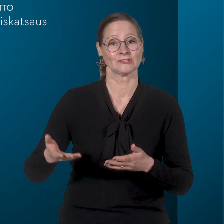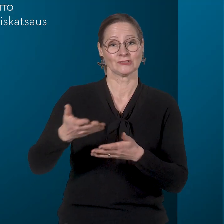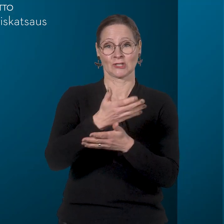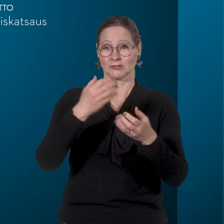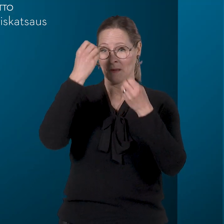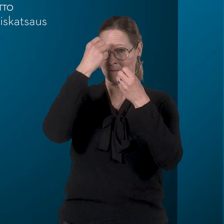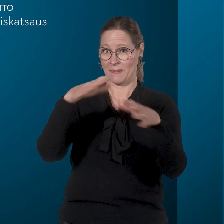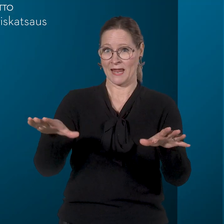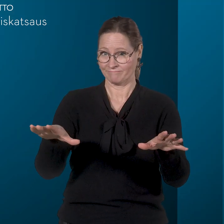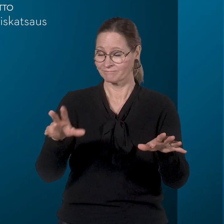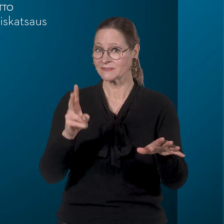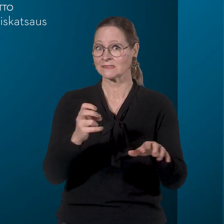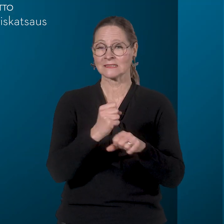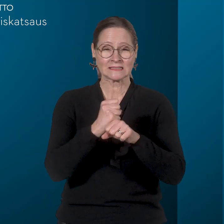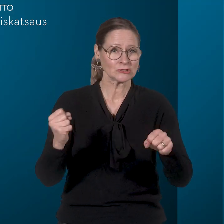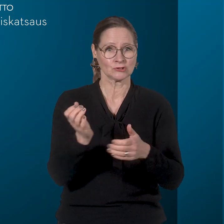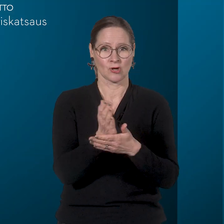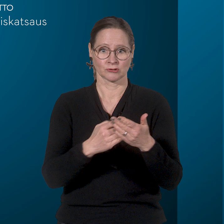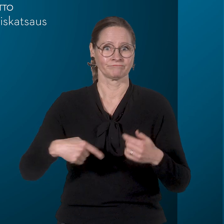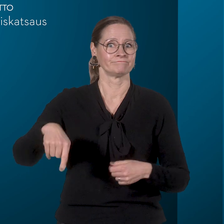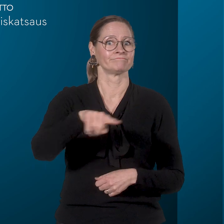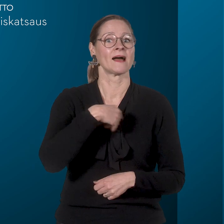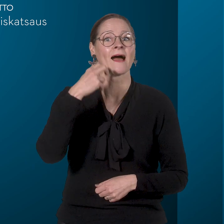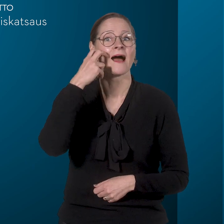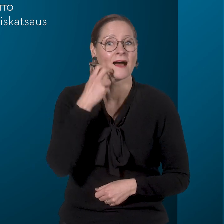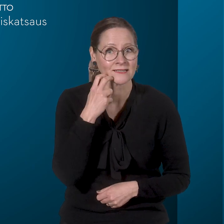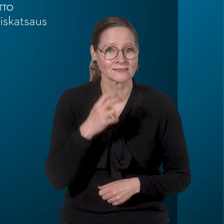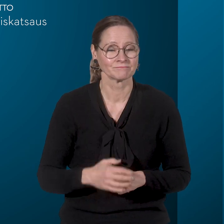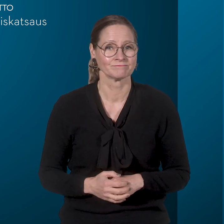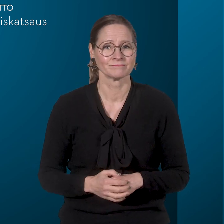Sosiaalinen media on iso osa arkeamme.